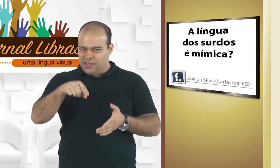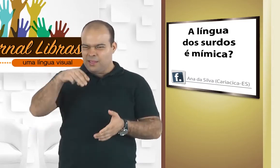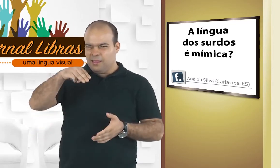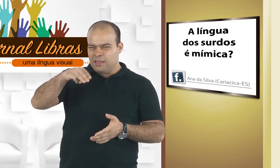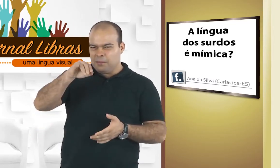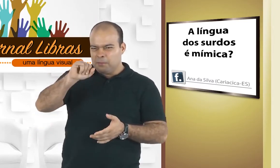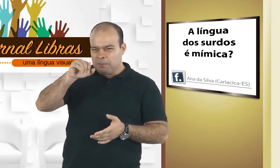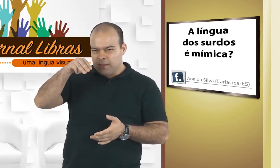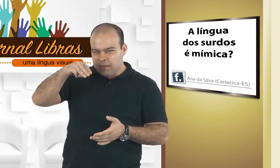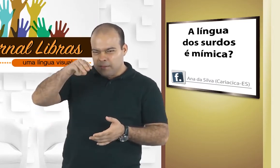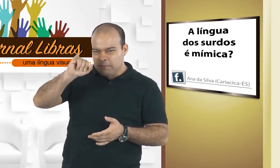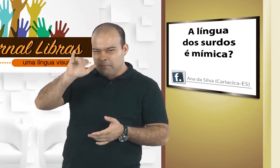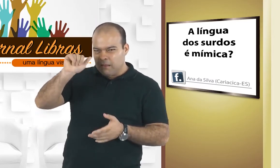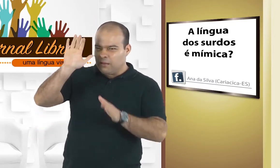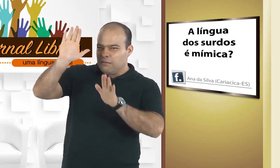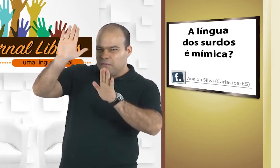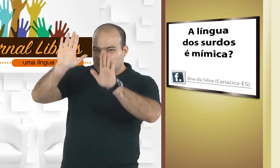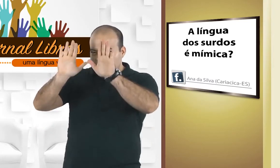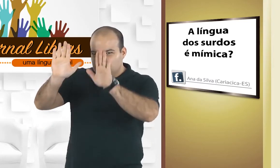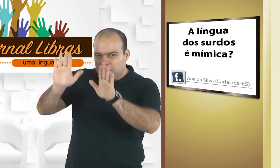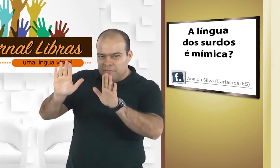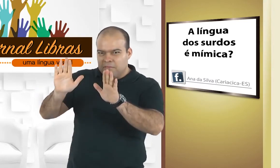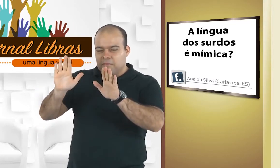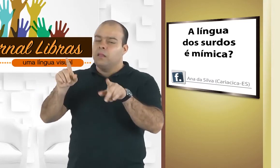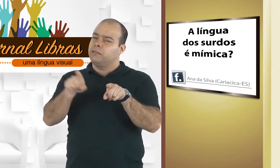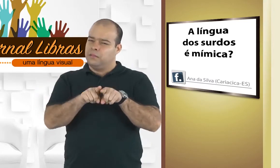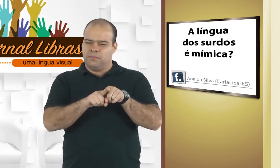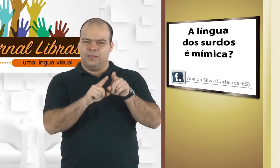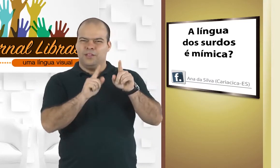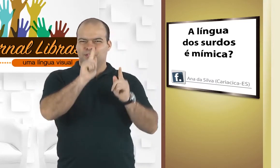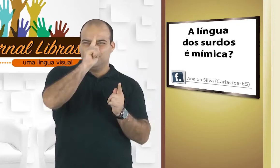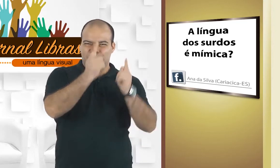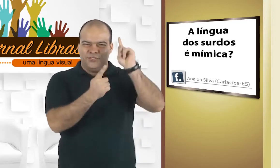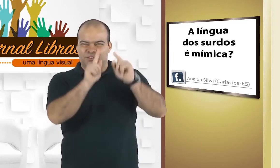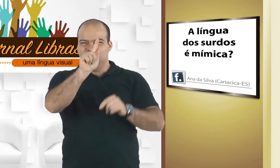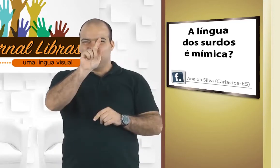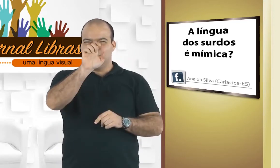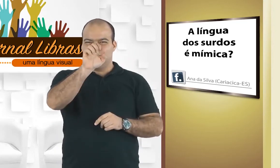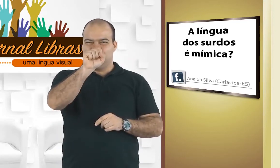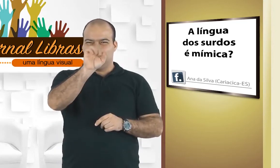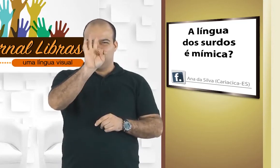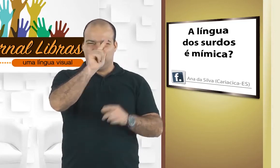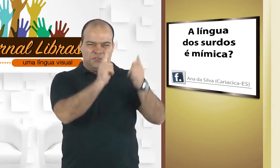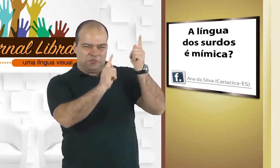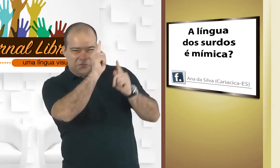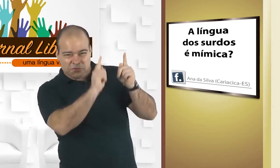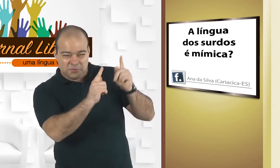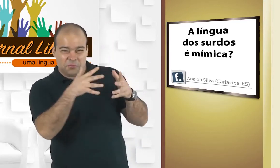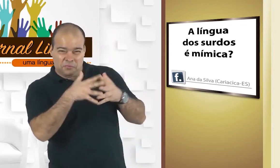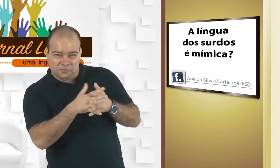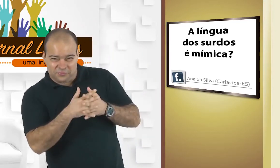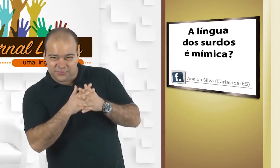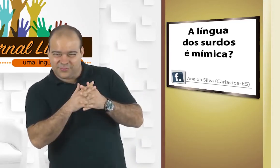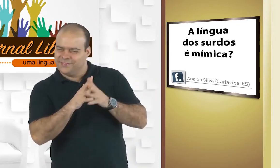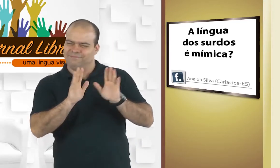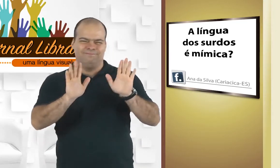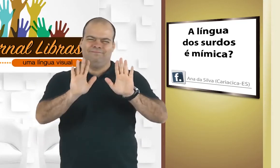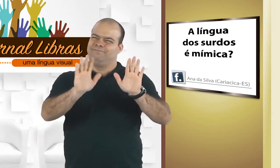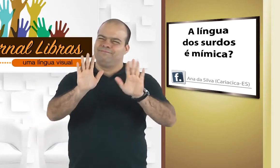Língua de sinais mímica? Ou gestos? Confundem… Não.